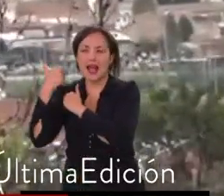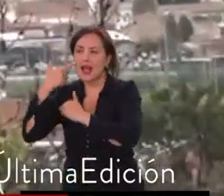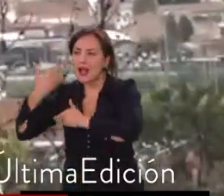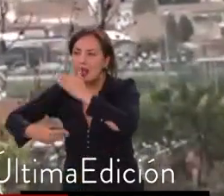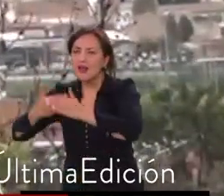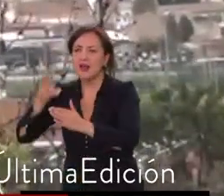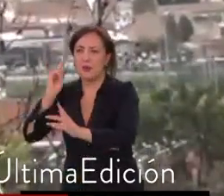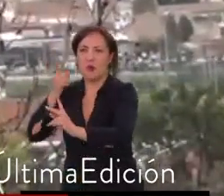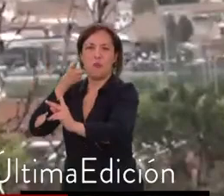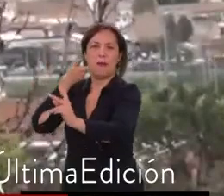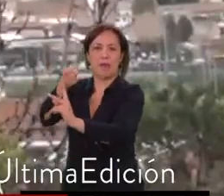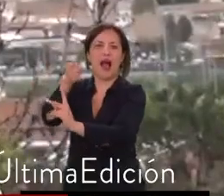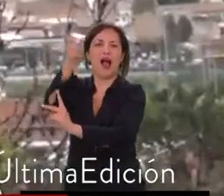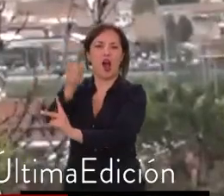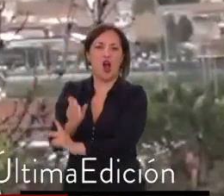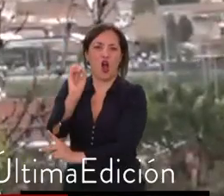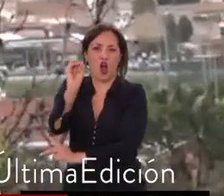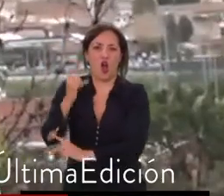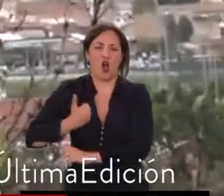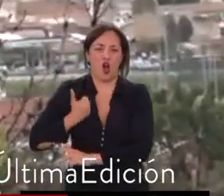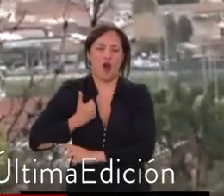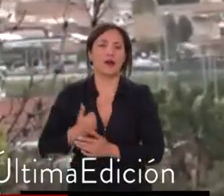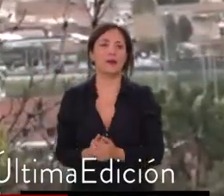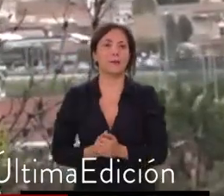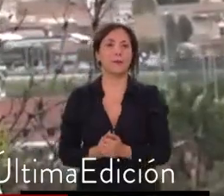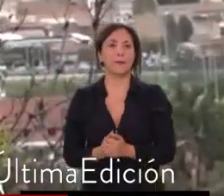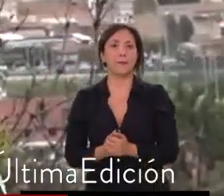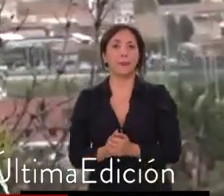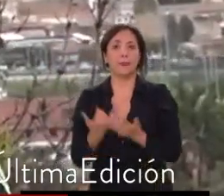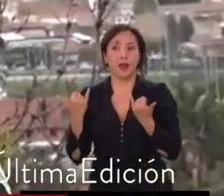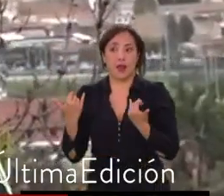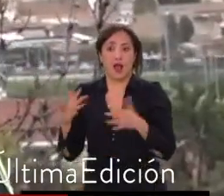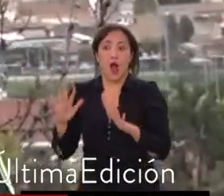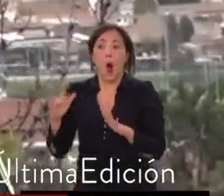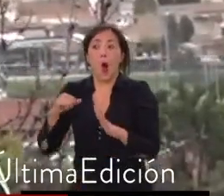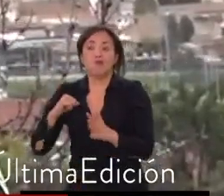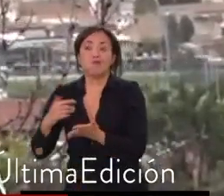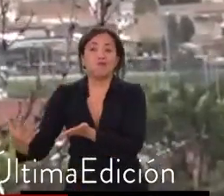iniciamos investigaciones propias con el fin de erradicar